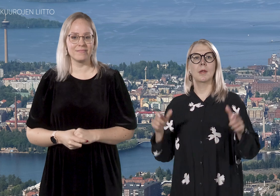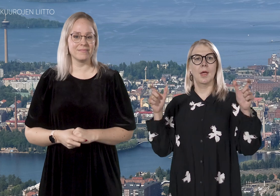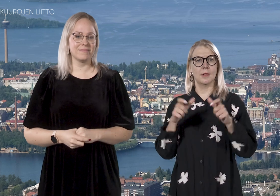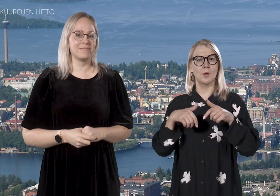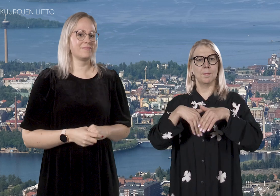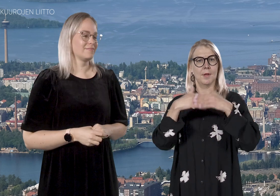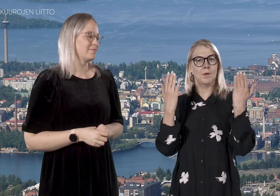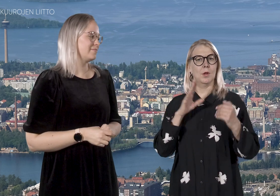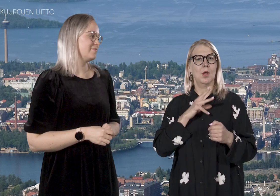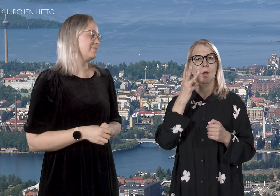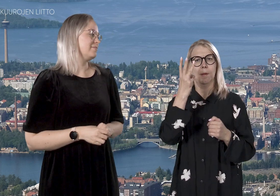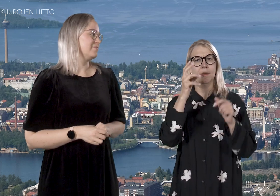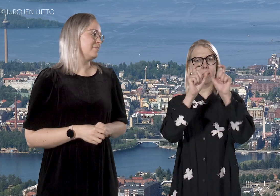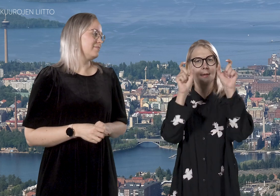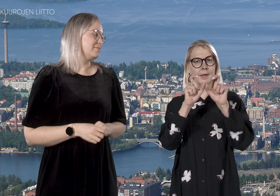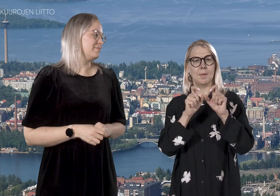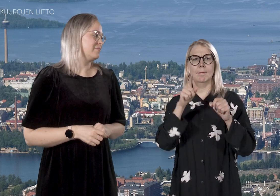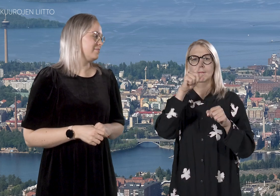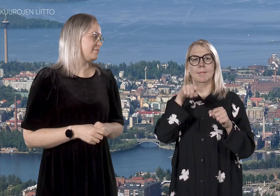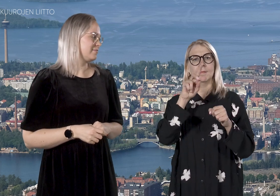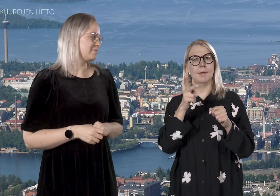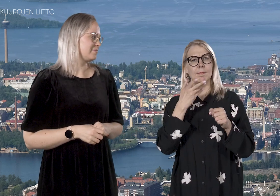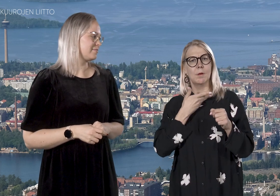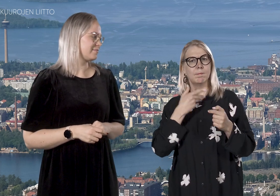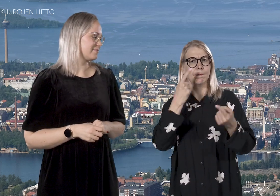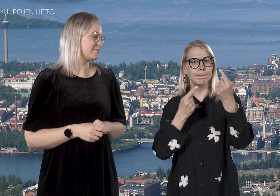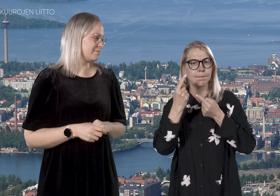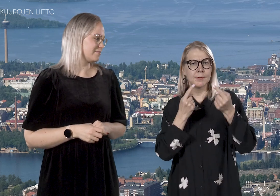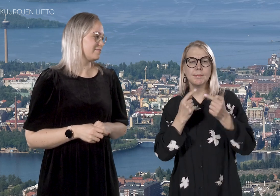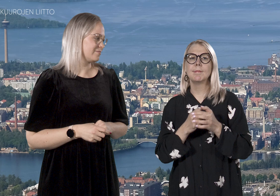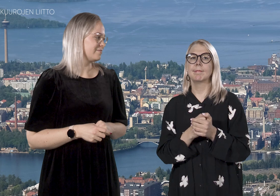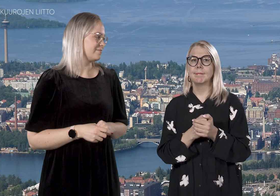Järjestöpäivillä käsitellään kolmea paljon puhututtanutta teemaa: